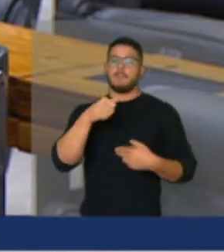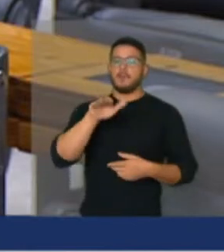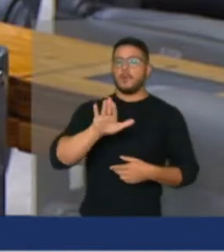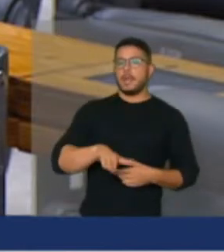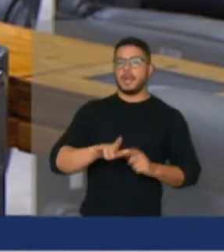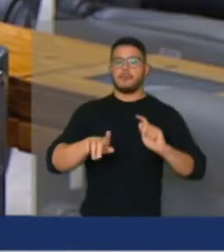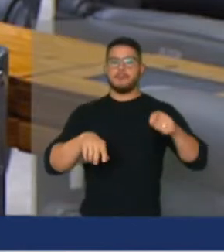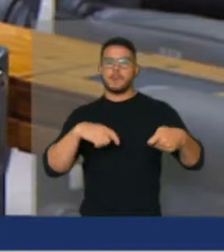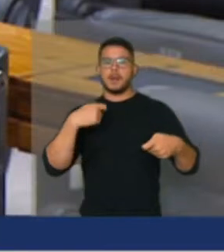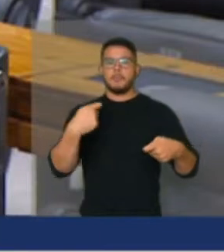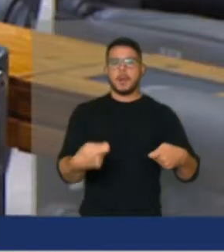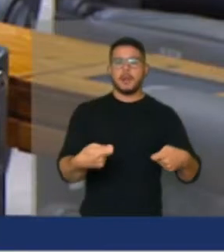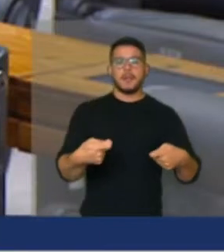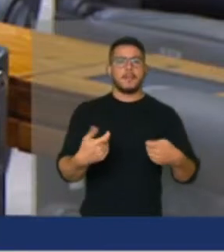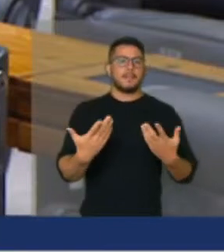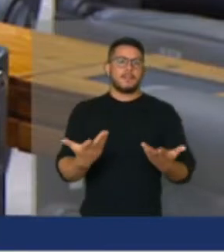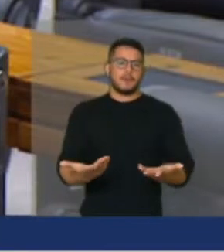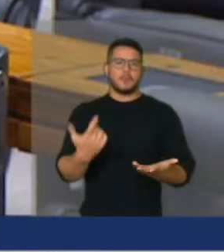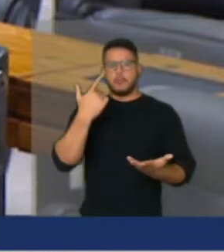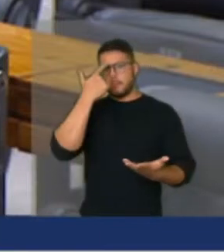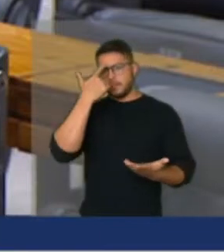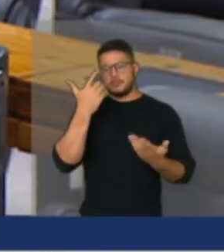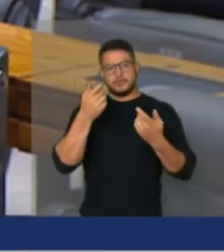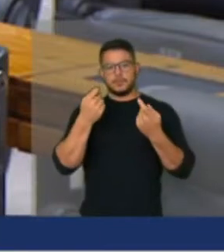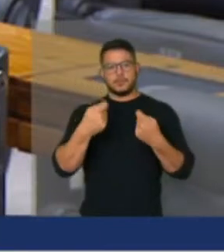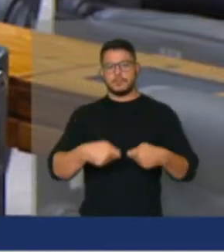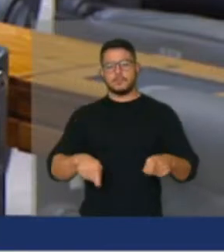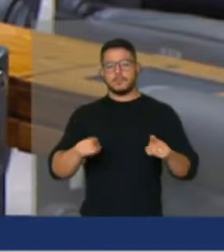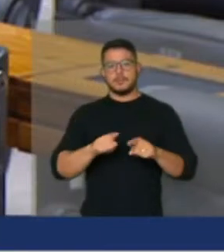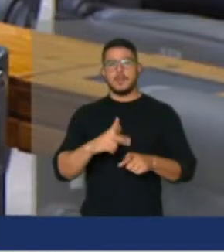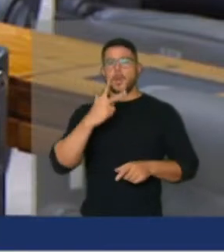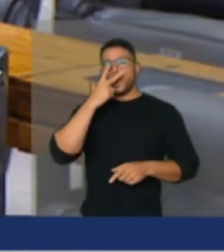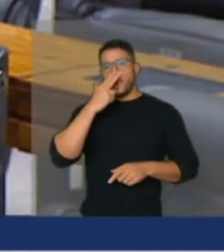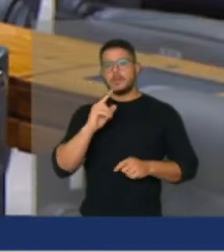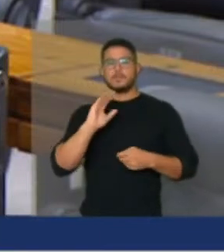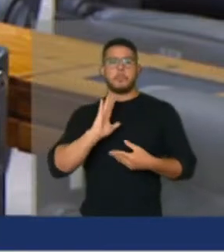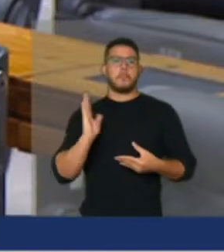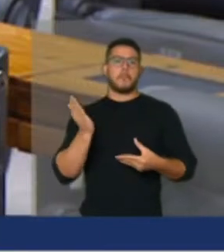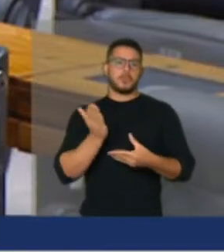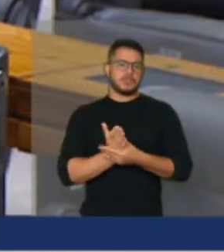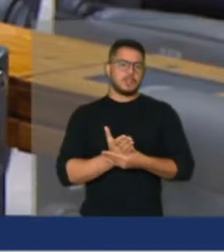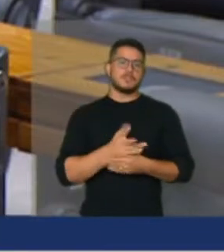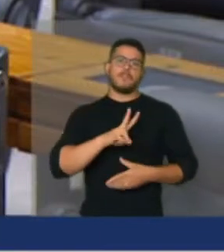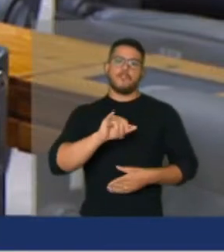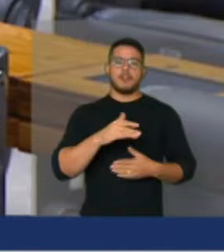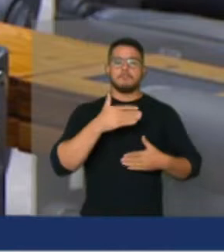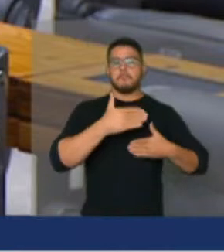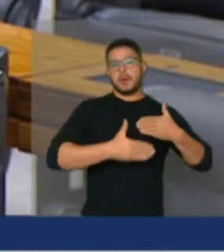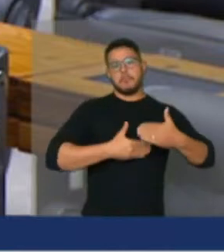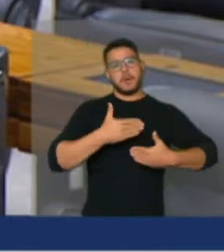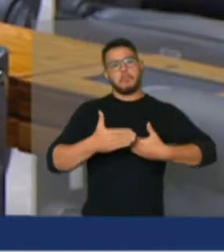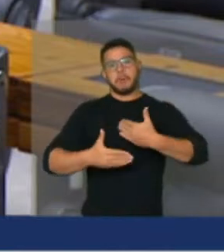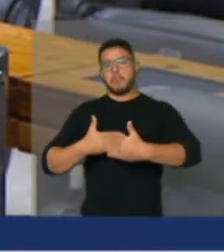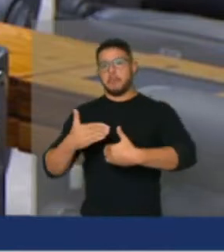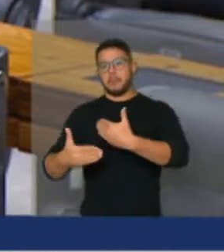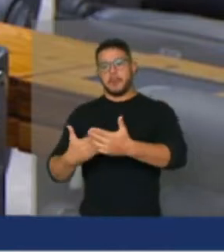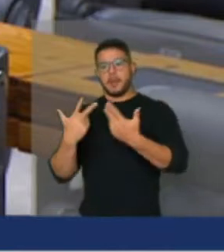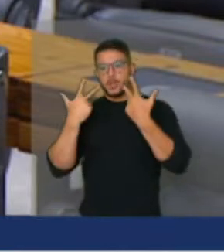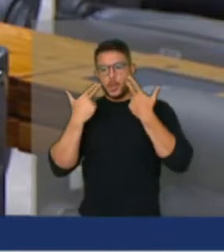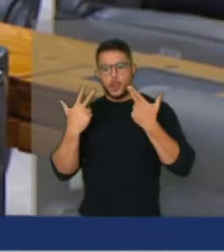AS AÇÕES VÃO TRAMITANDO CONFORME ELAS OCORREM E O JUDICIÁRIO VAI ANALISANDO